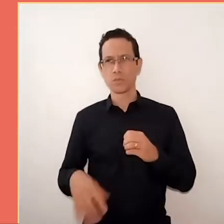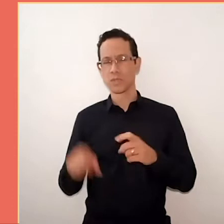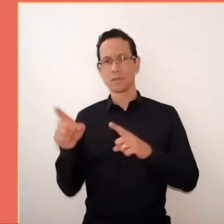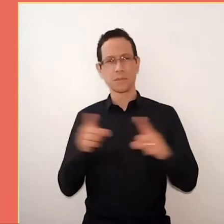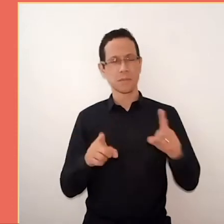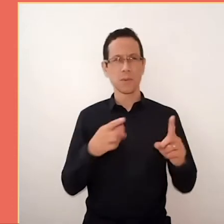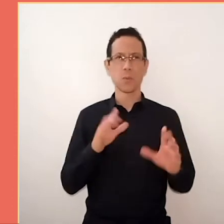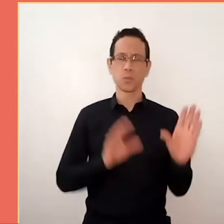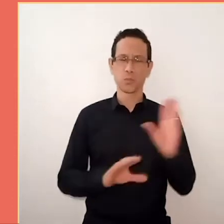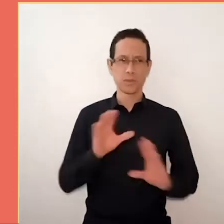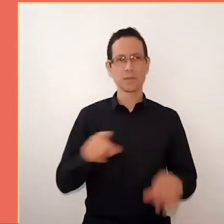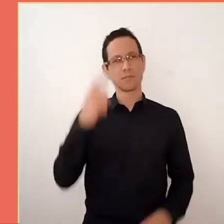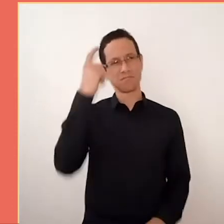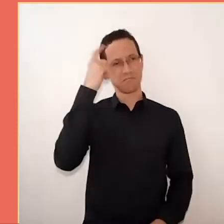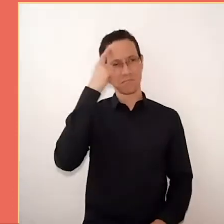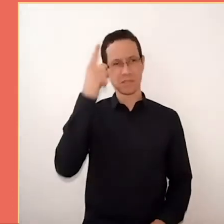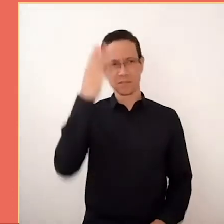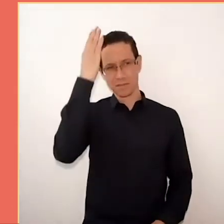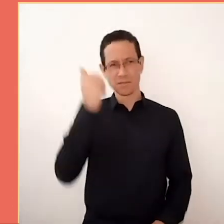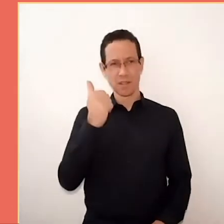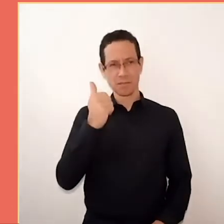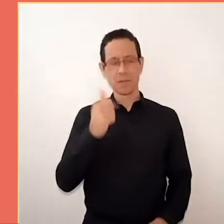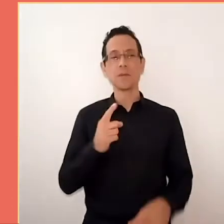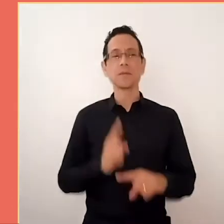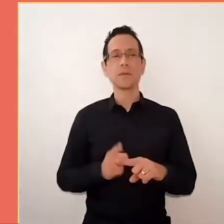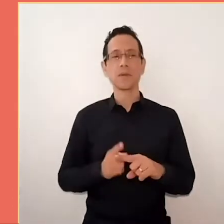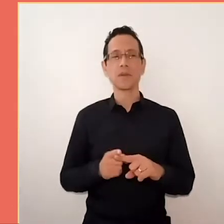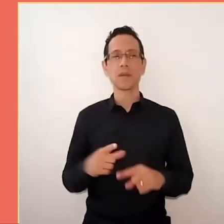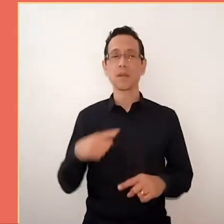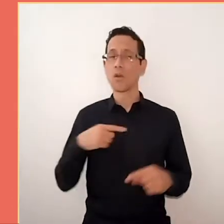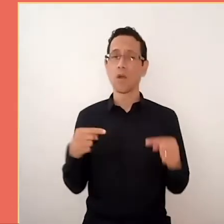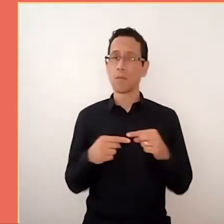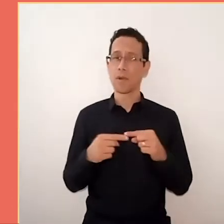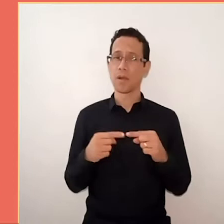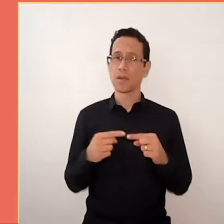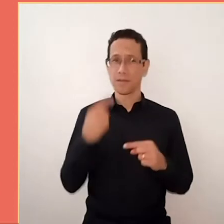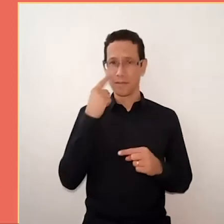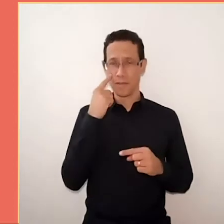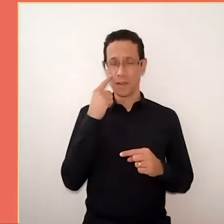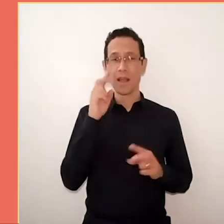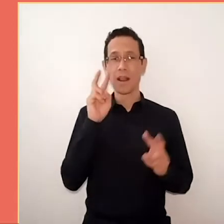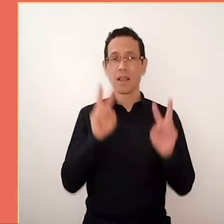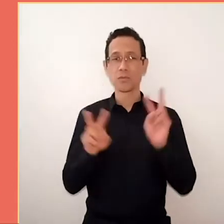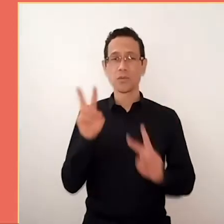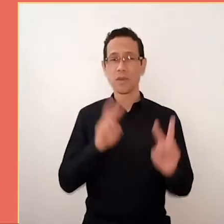e, de novo, eu acho que isso tem haver com outra coisa que você diz que tem a ver com as leituras de mundo e as leituras da palavra escrita,